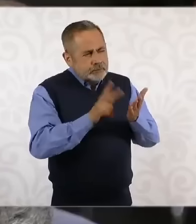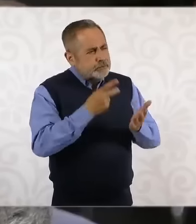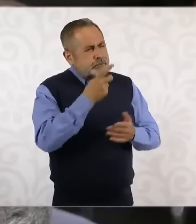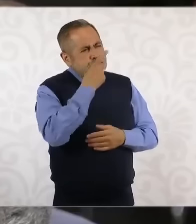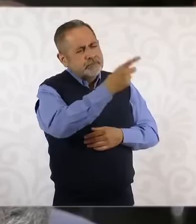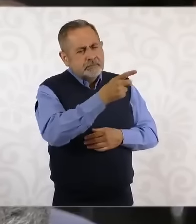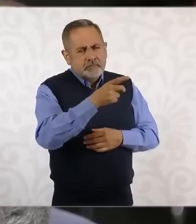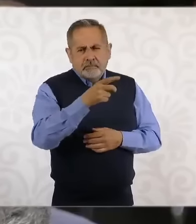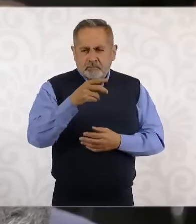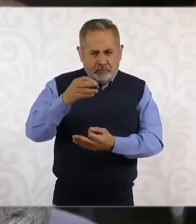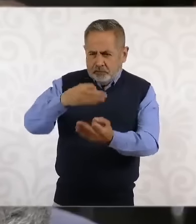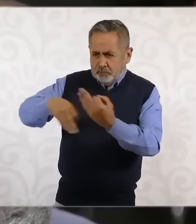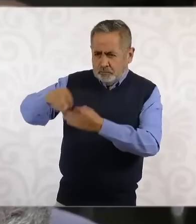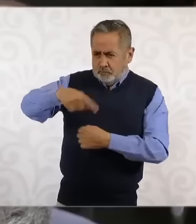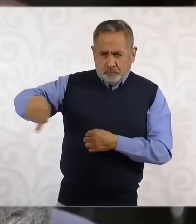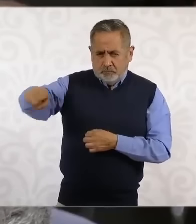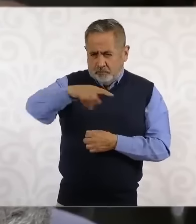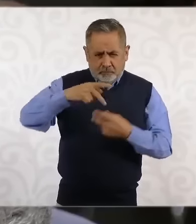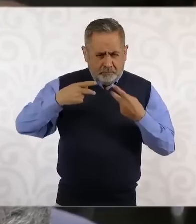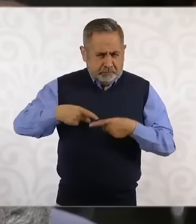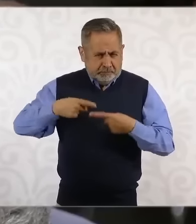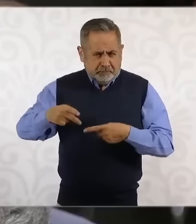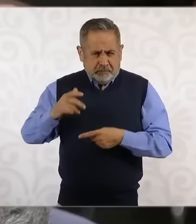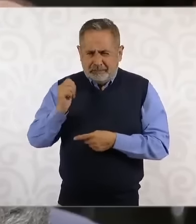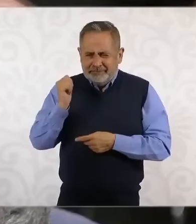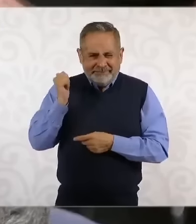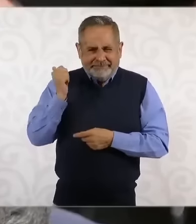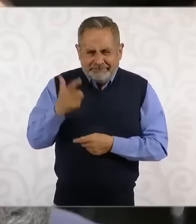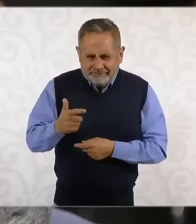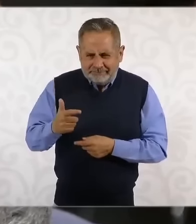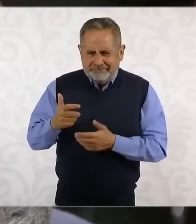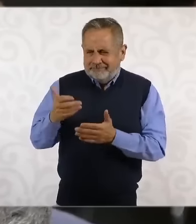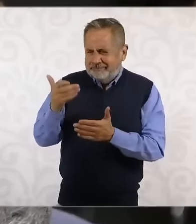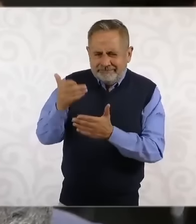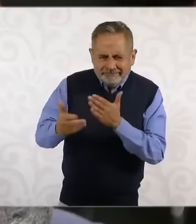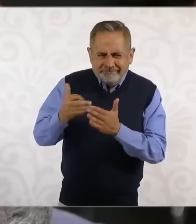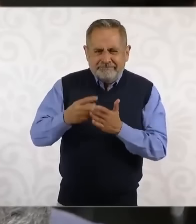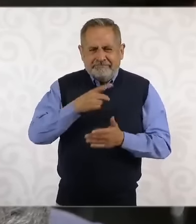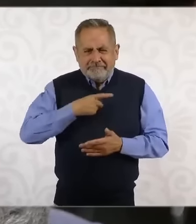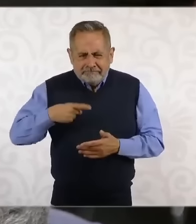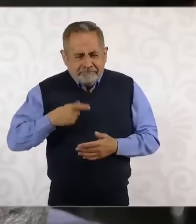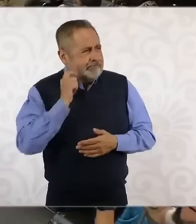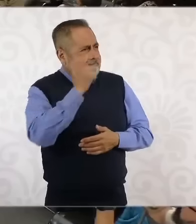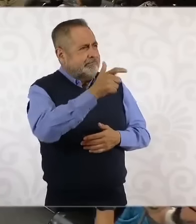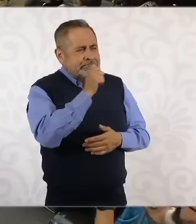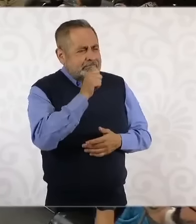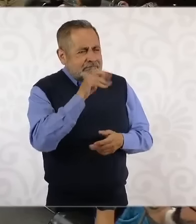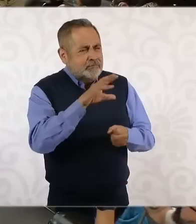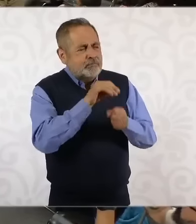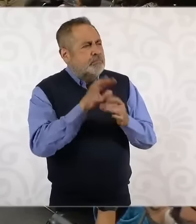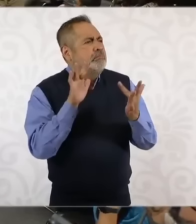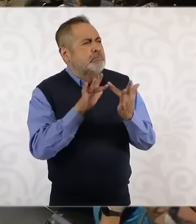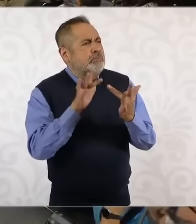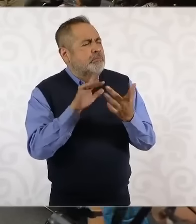todas las personas que tengan todavía algún remanente o algo, ¿a dónde se pueden acercar?